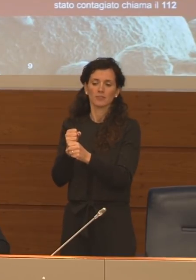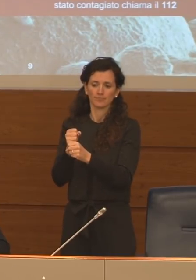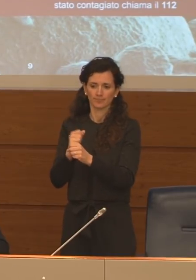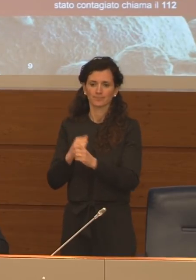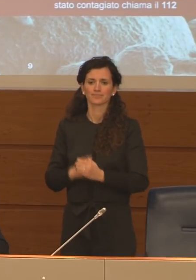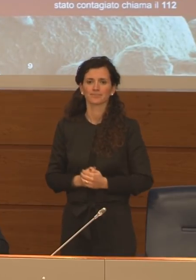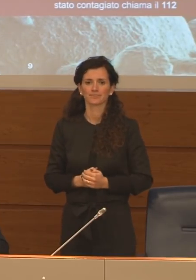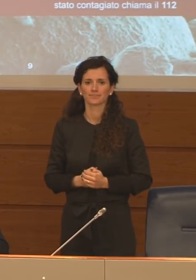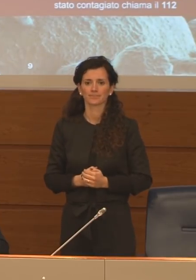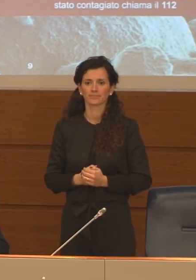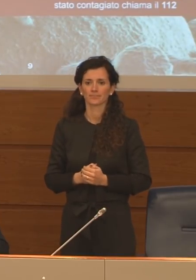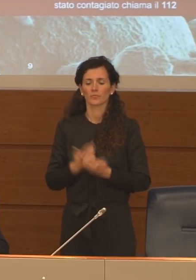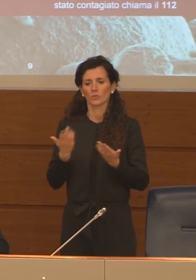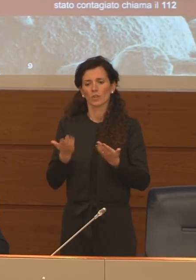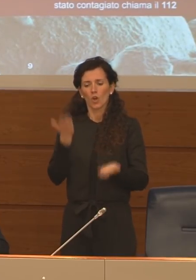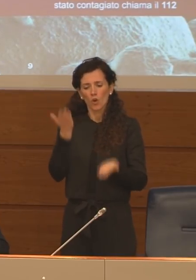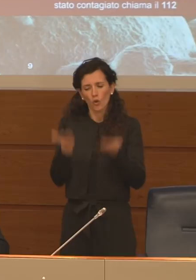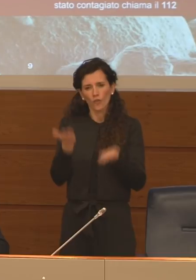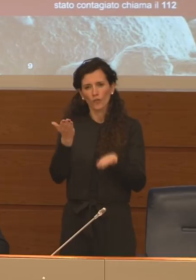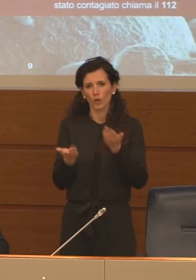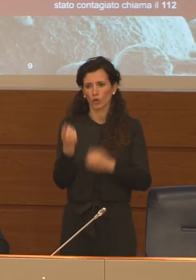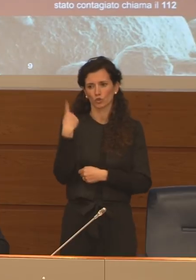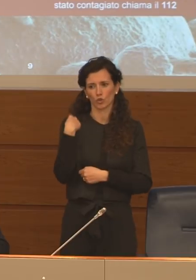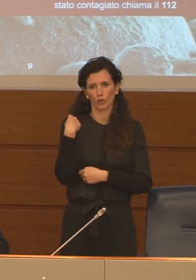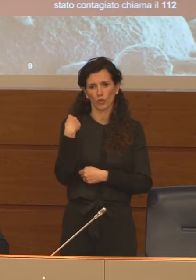Quindi rispetto a ieri un incremento di 8 unità.